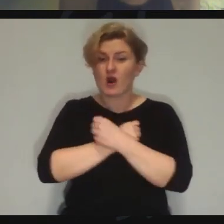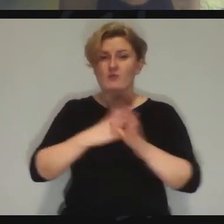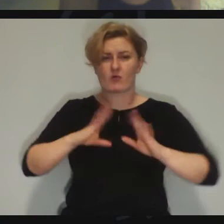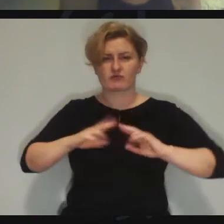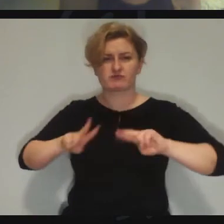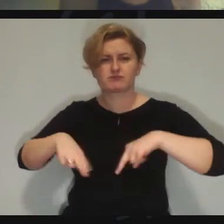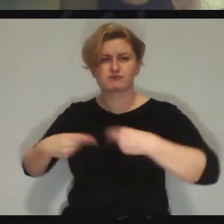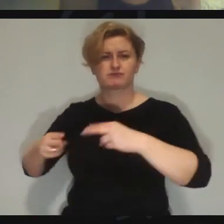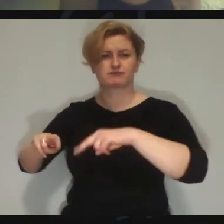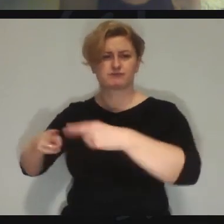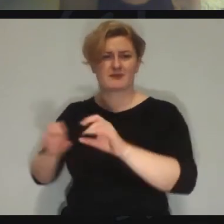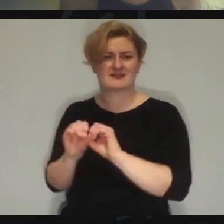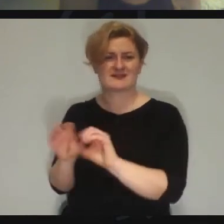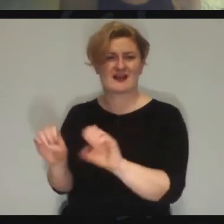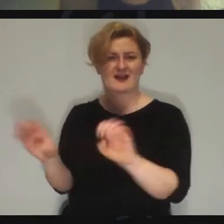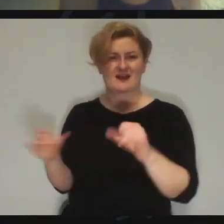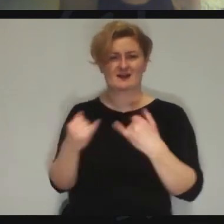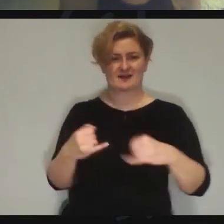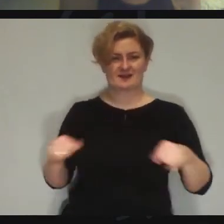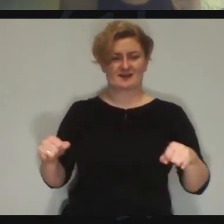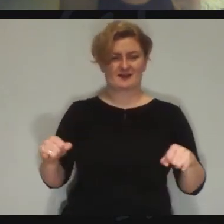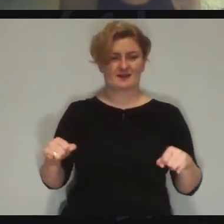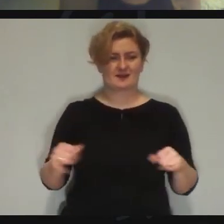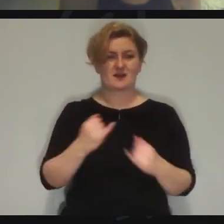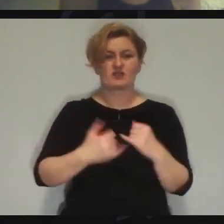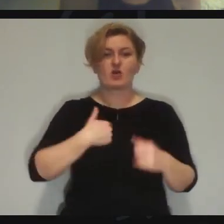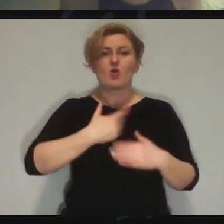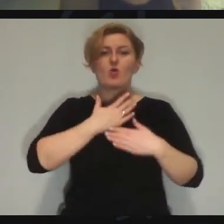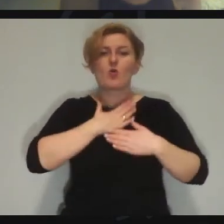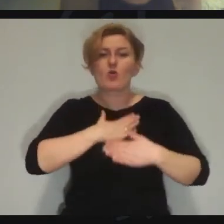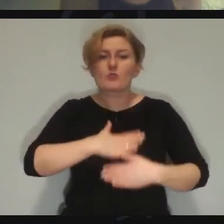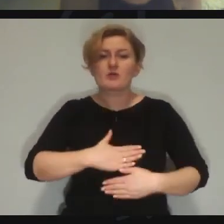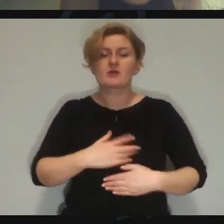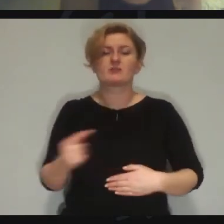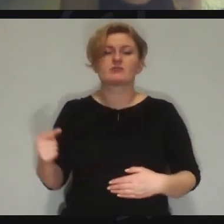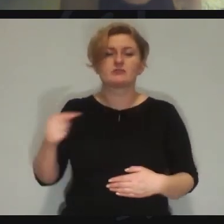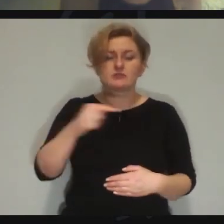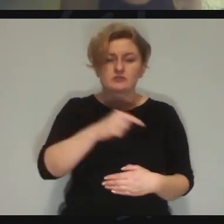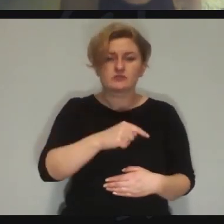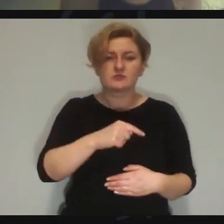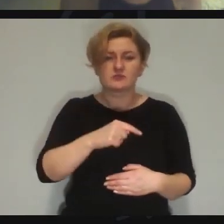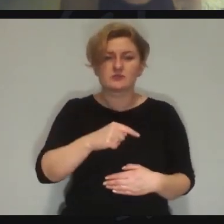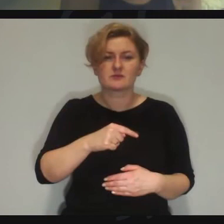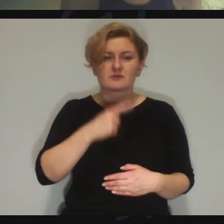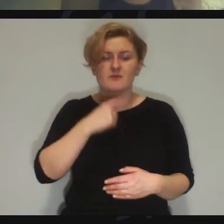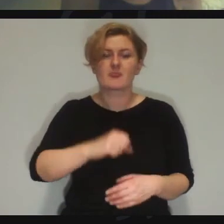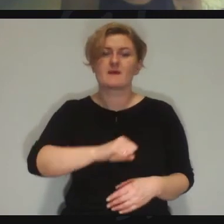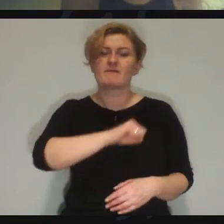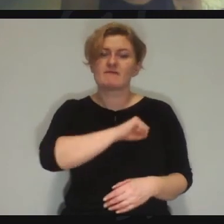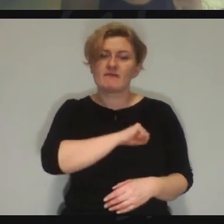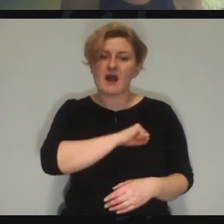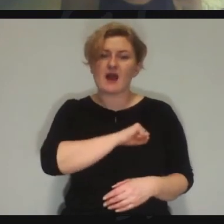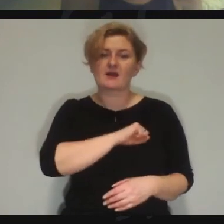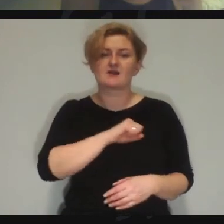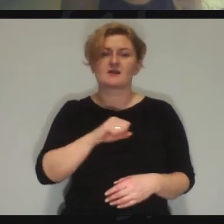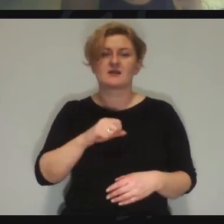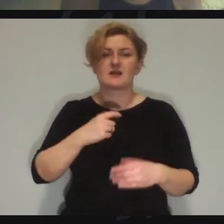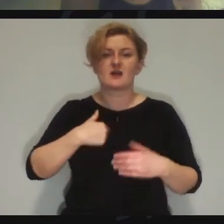Jeśli my to lubimy i poświęcimy na to czas, to będzie to fajny wolontariat. Myślę, że porwiemy tym ludzi.